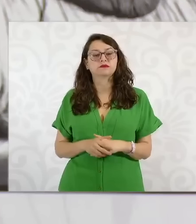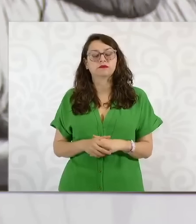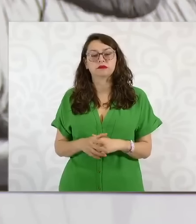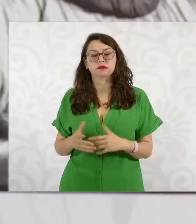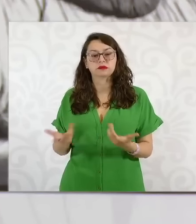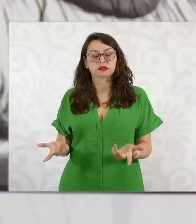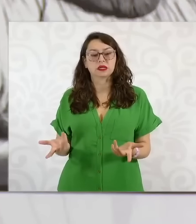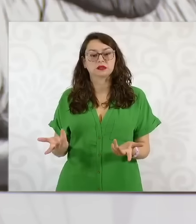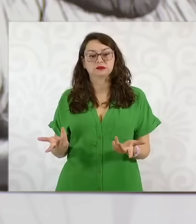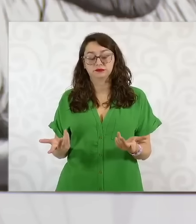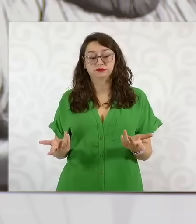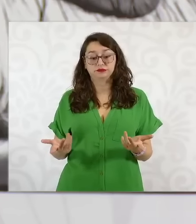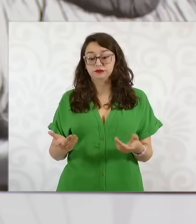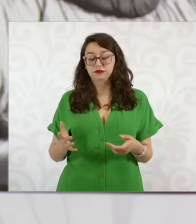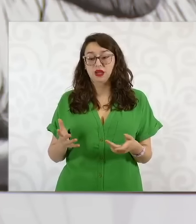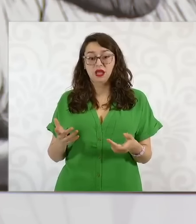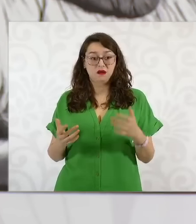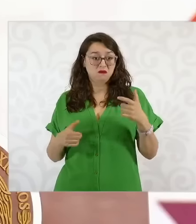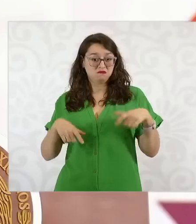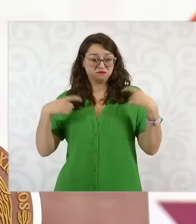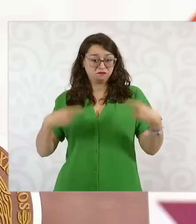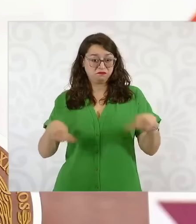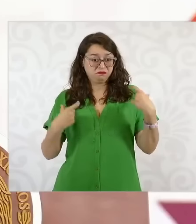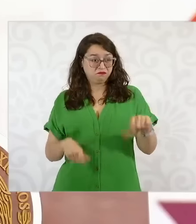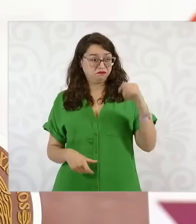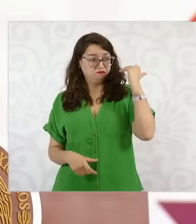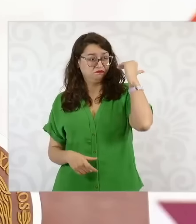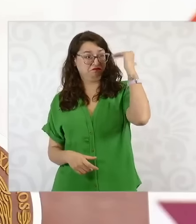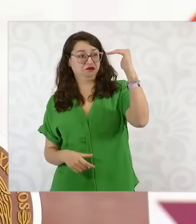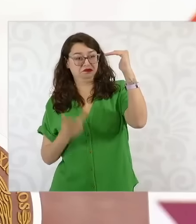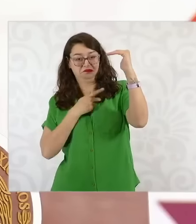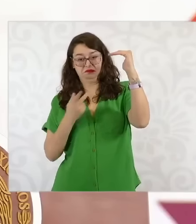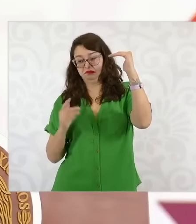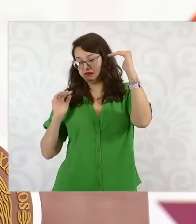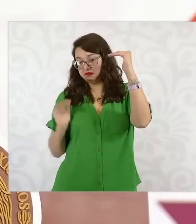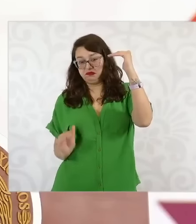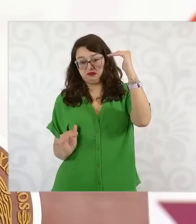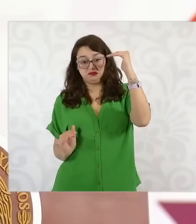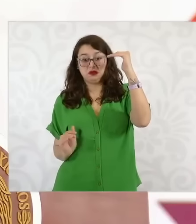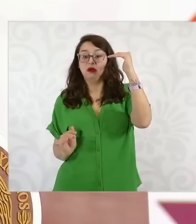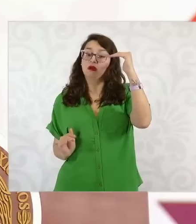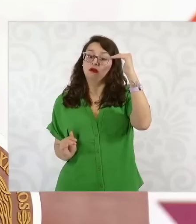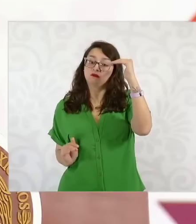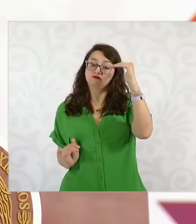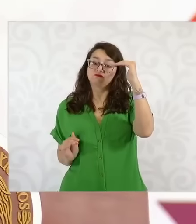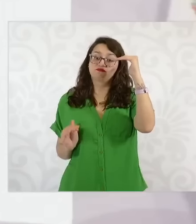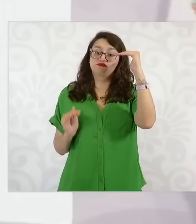disminución de la desigualdad. E no recuerdo ahora exactamente el dato, pero no solamente salen 13.5